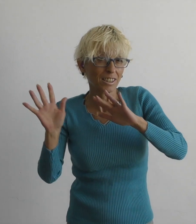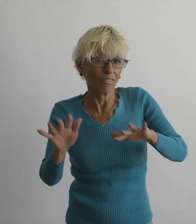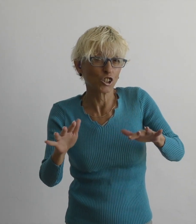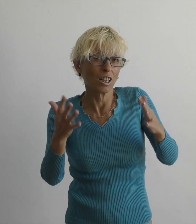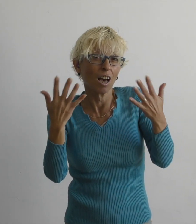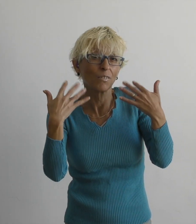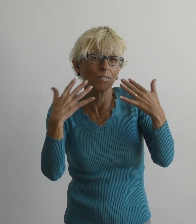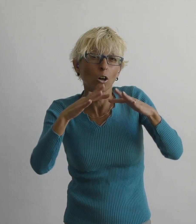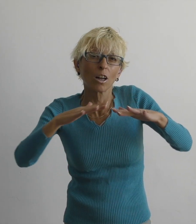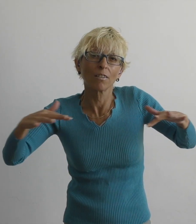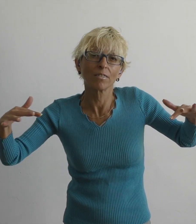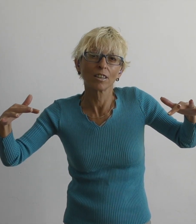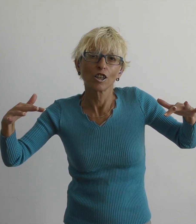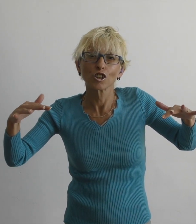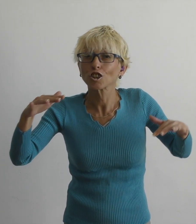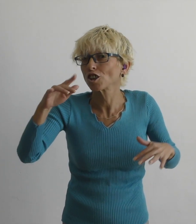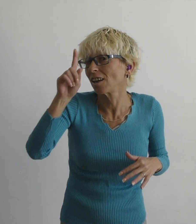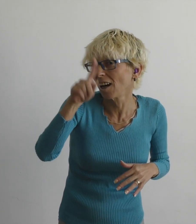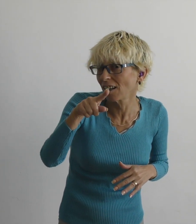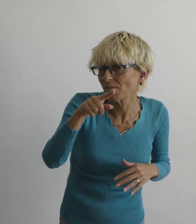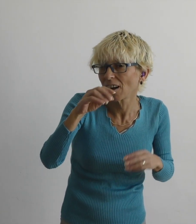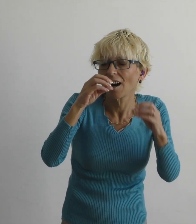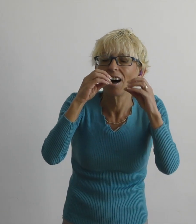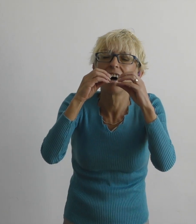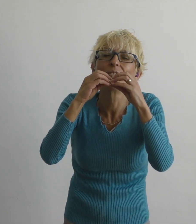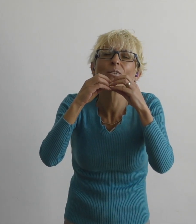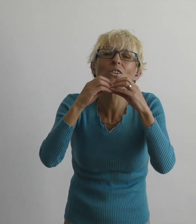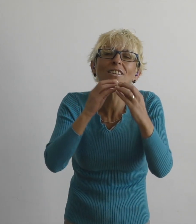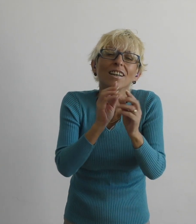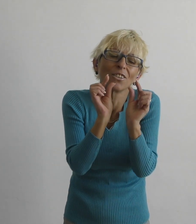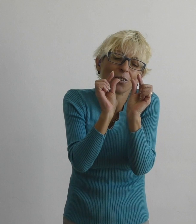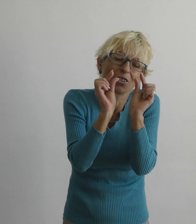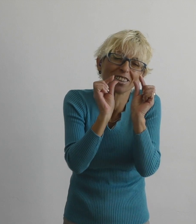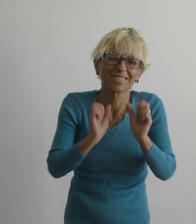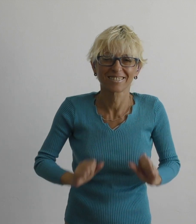של סתיו ושל אביב חולף של אלף אהבות קטנות